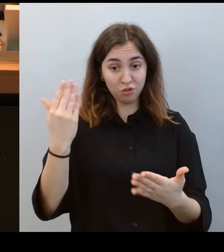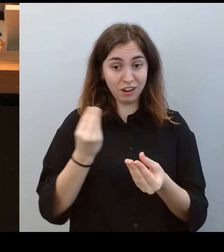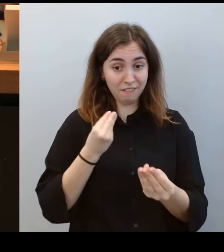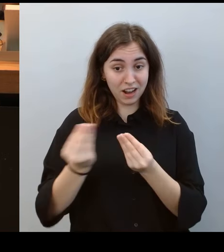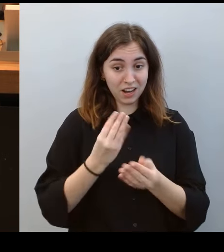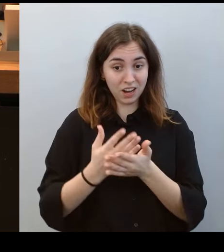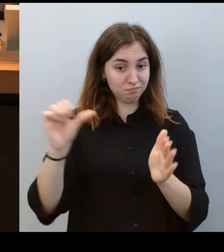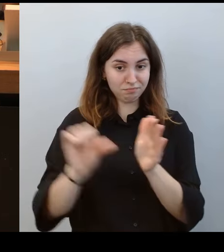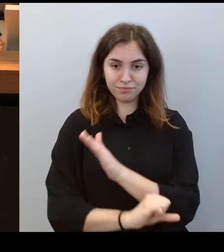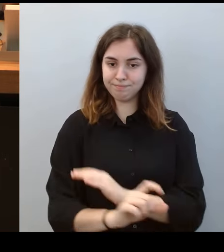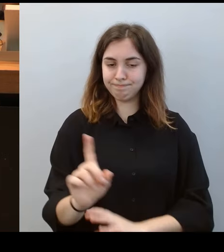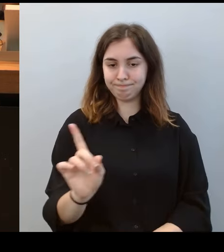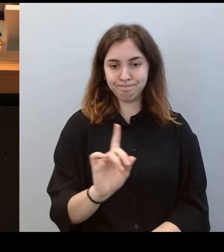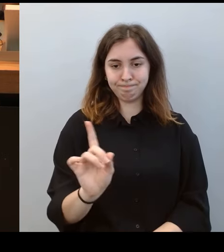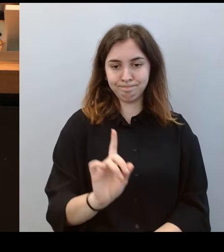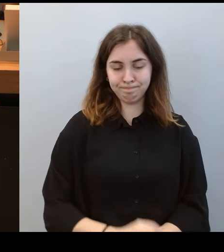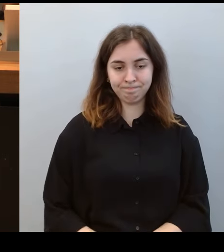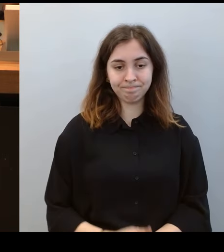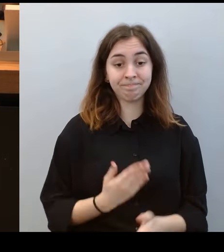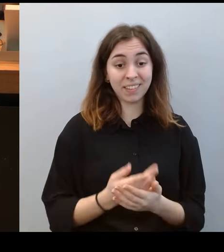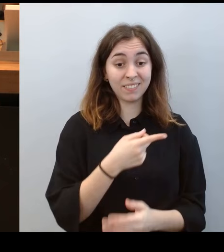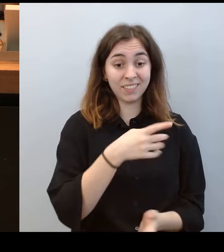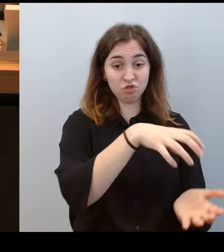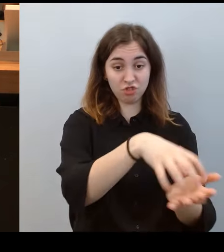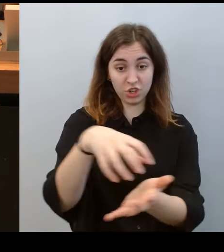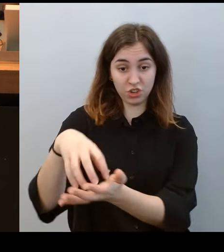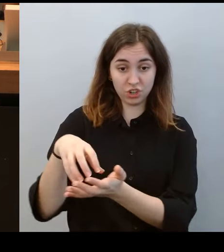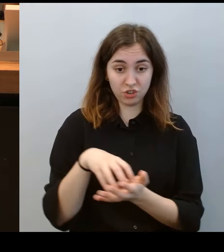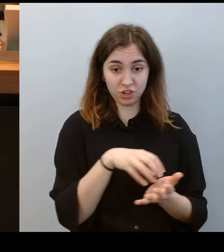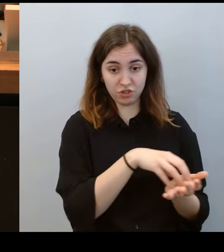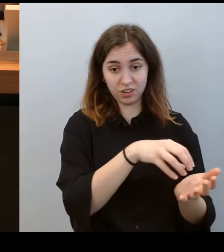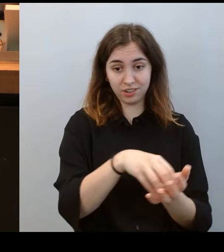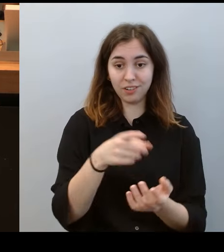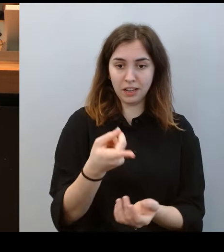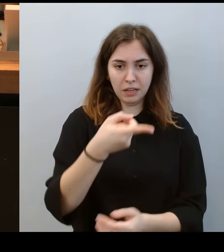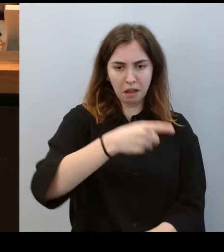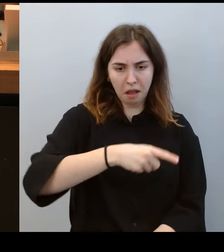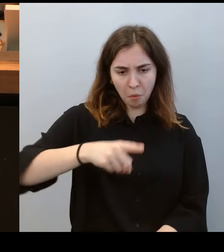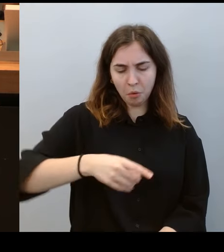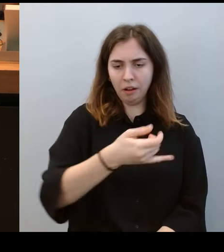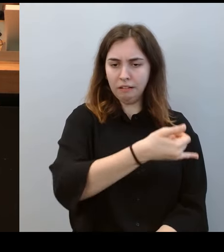in den letzten Monaten und Jahren die Umweltzonen abgeschafft worden sind, nicht verschlechtert.